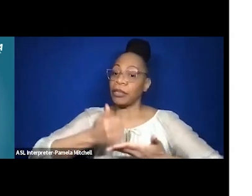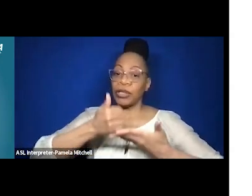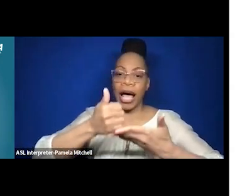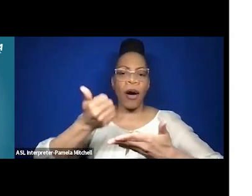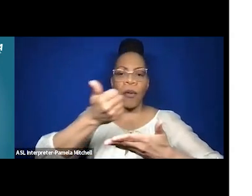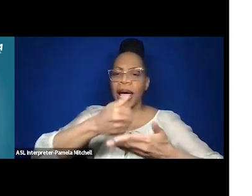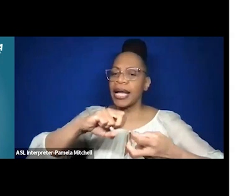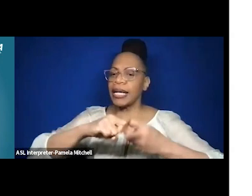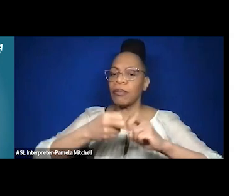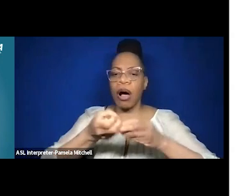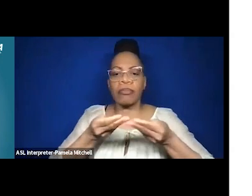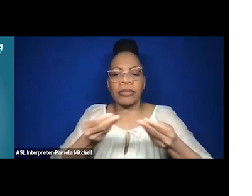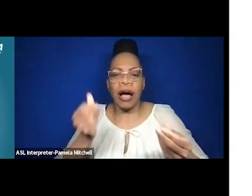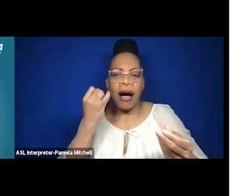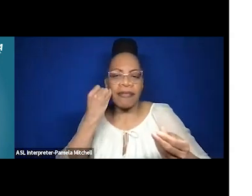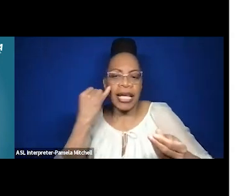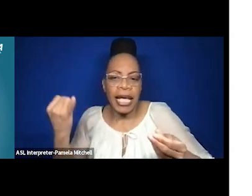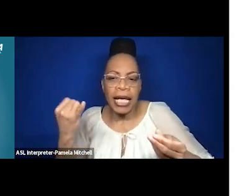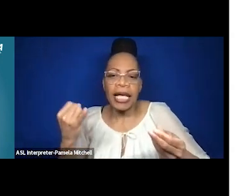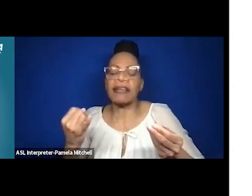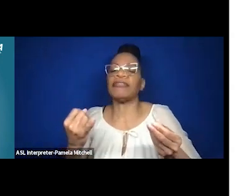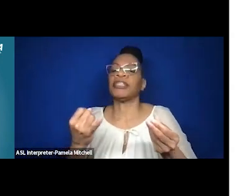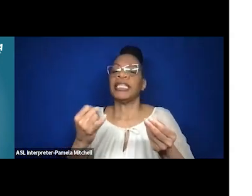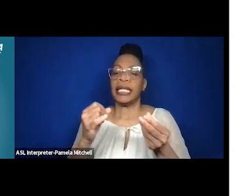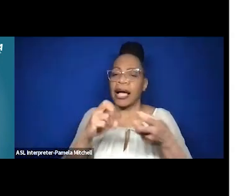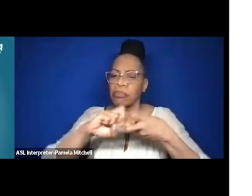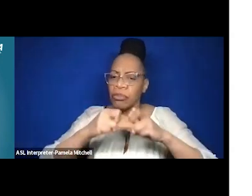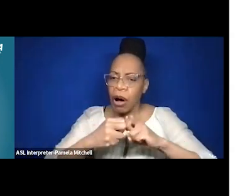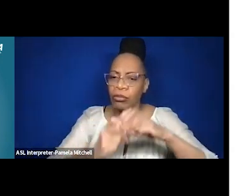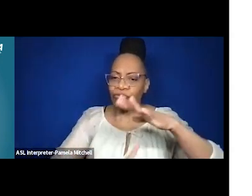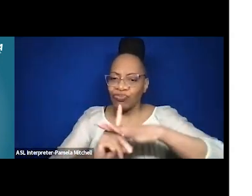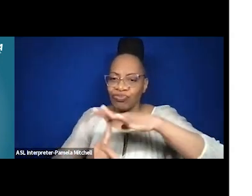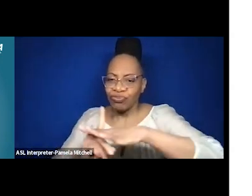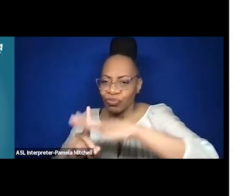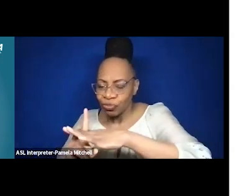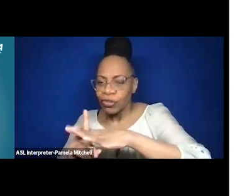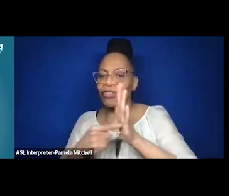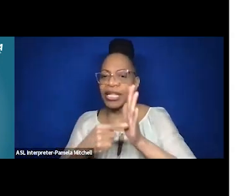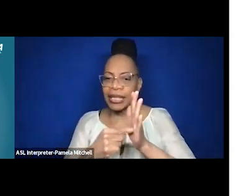si surgen dificultades con la presentación de esos formularios y el número de ID de vuelta por correo.